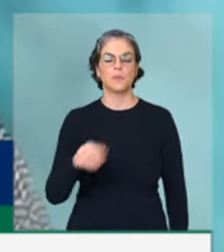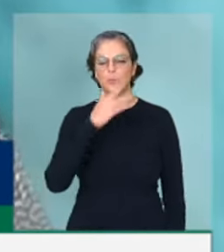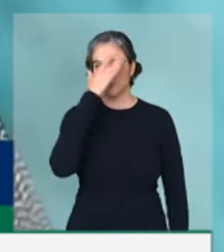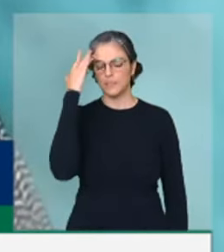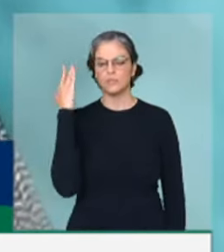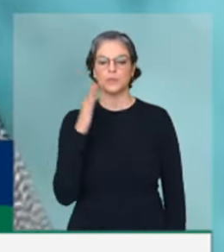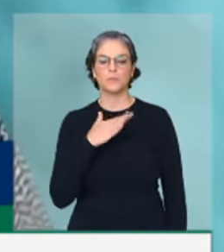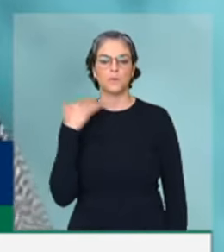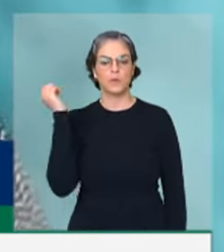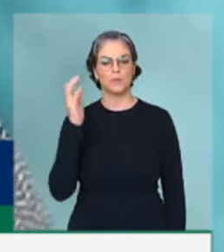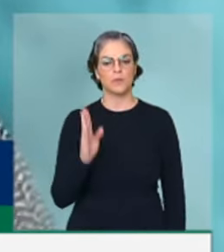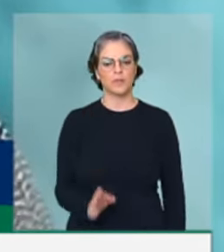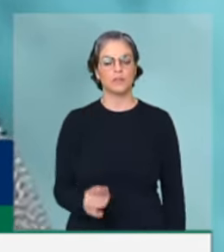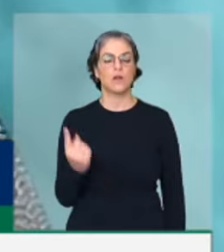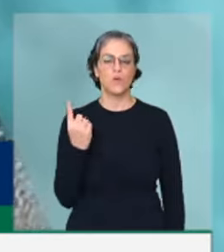LIMA. EU QUERO PASSAR PARA ESSES ÚLTIMOS 4 MINUTOS DA